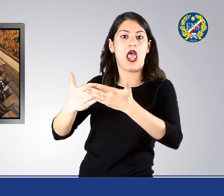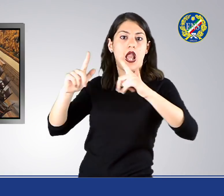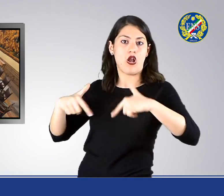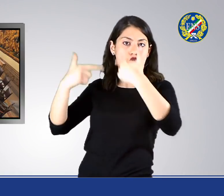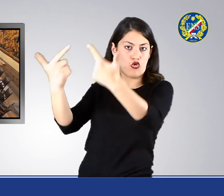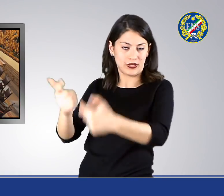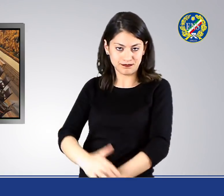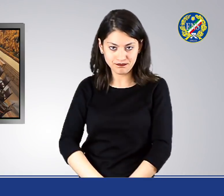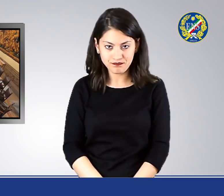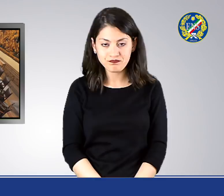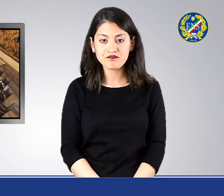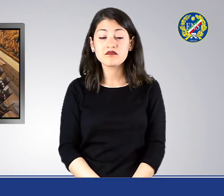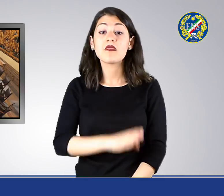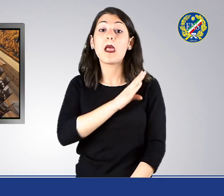e la valorizzazione dei lavoratori con disabilità,